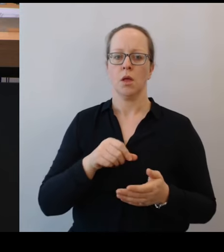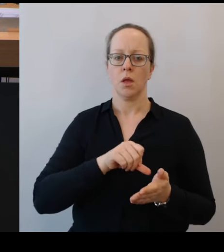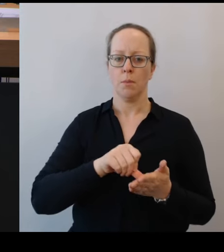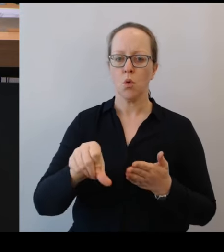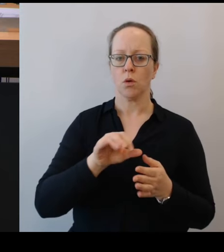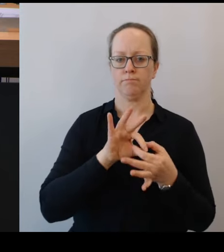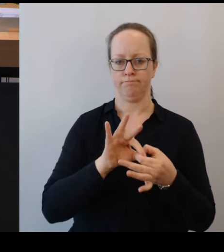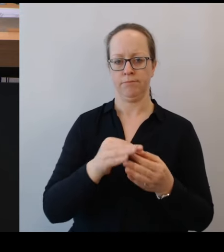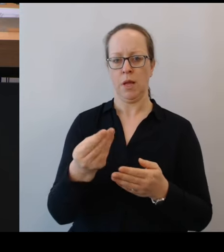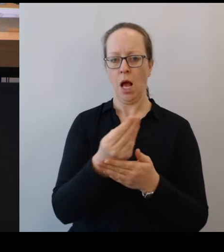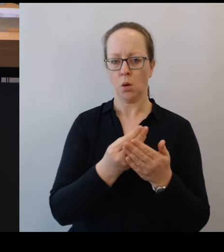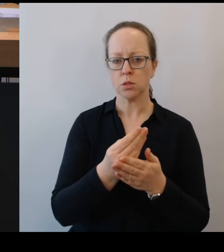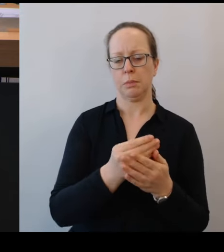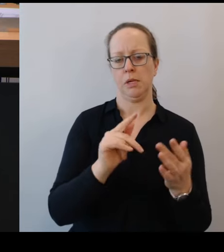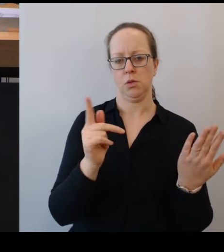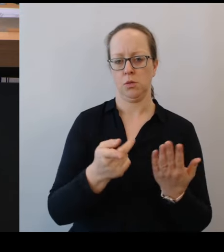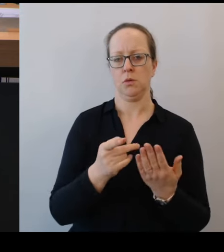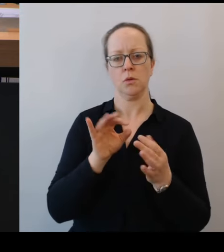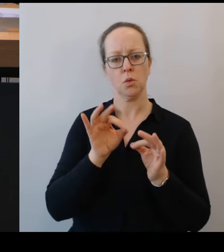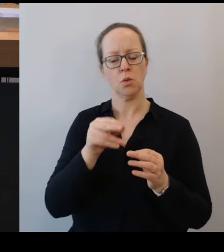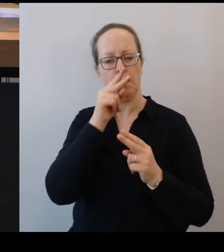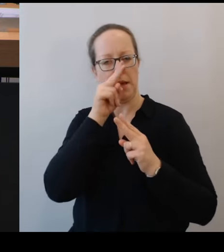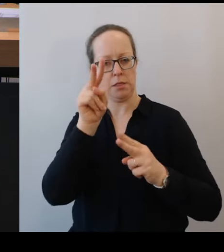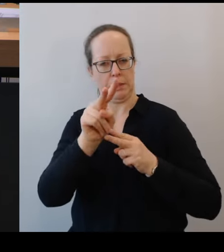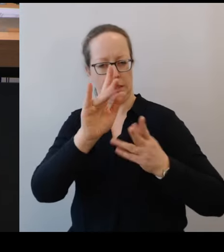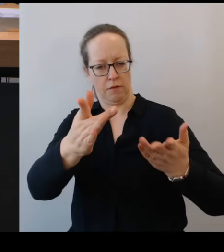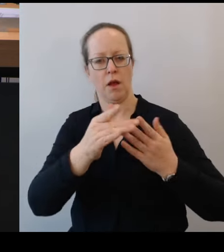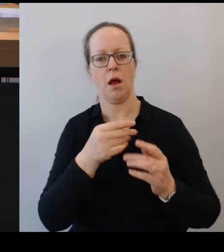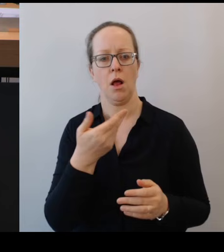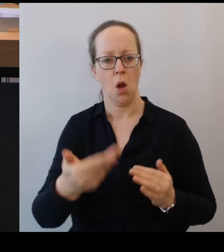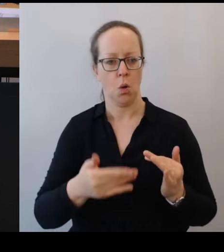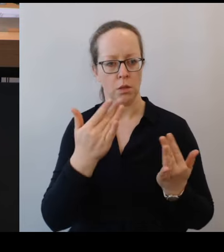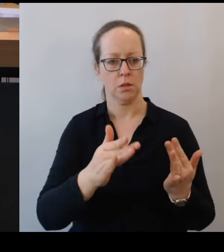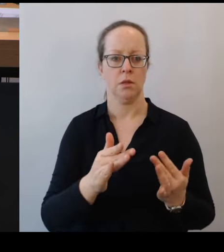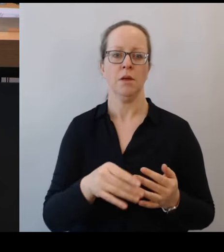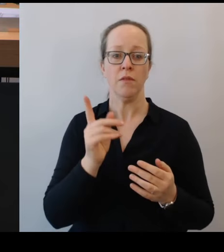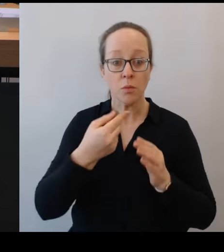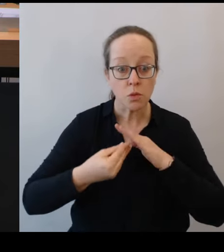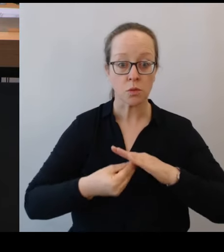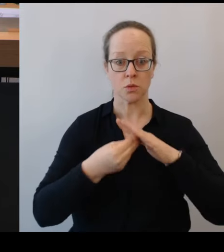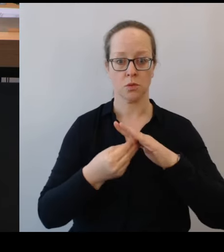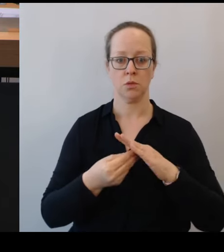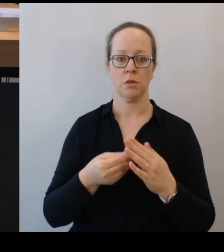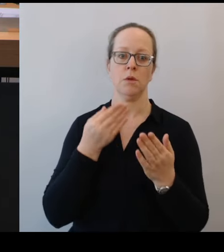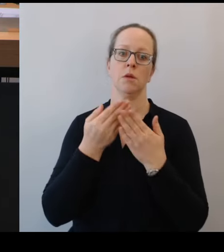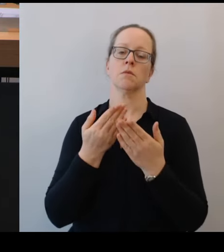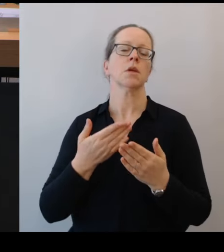langem kostenlose Meisterausbildung. Sie sehen also, Mit kleinen Korrekturen ist uns nicht geholfen.